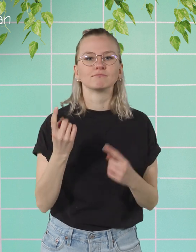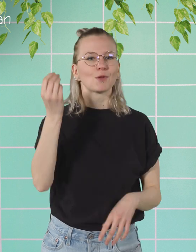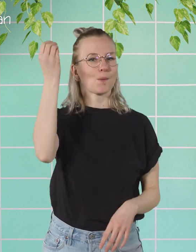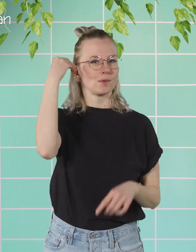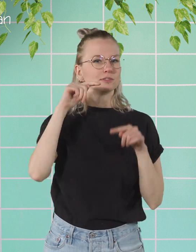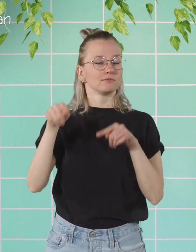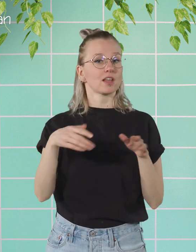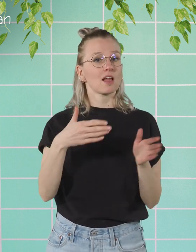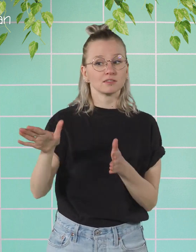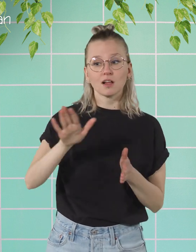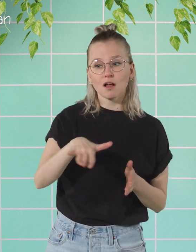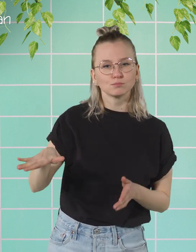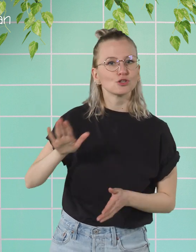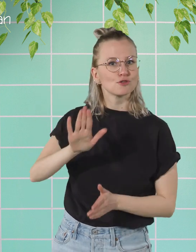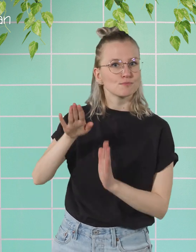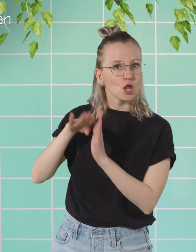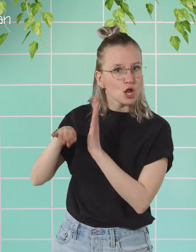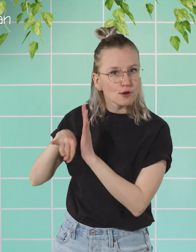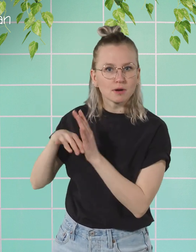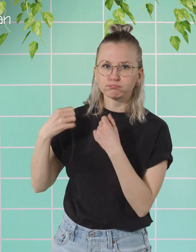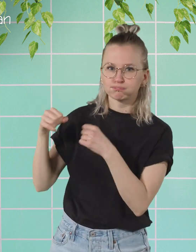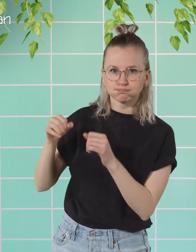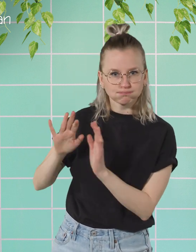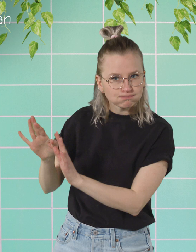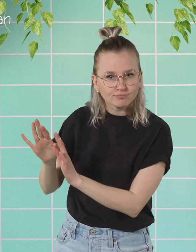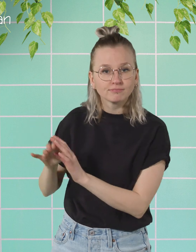Lapsille on luvassa omat, toiminnalliset ohjelmansa.